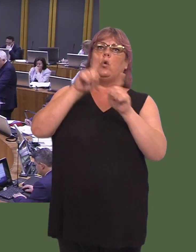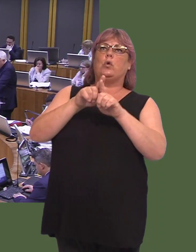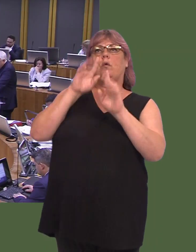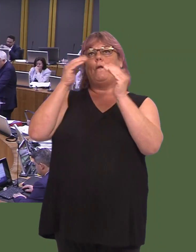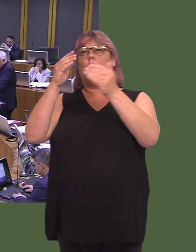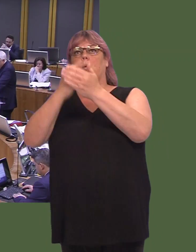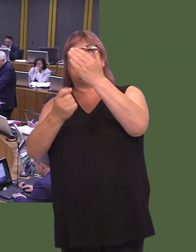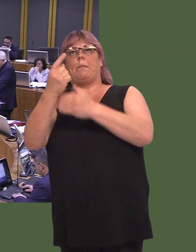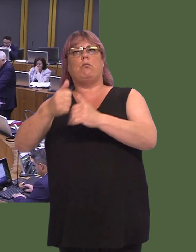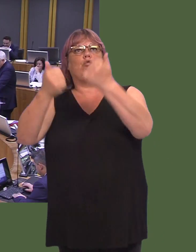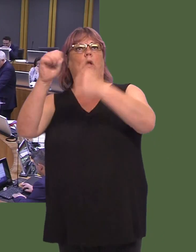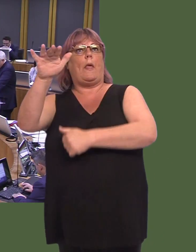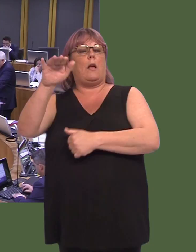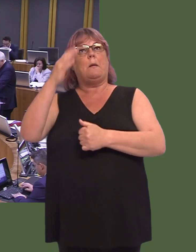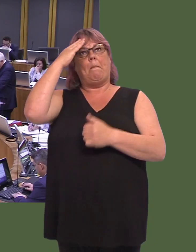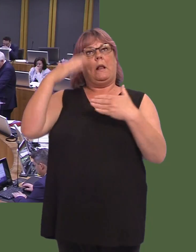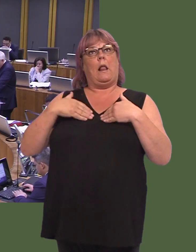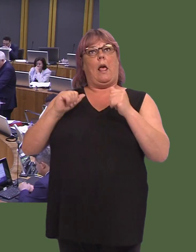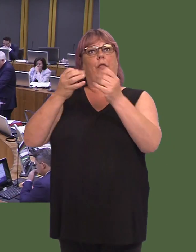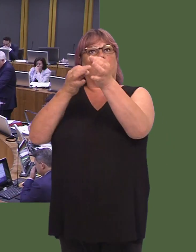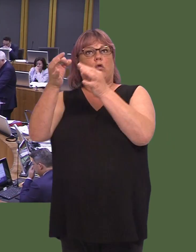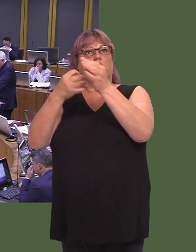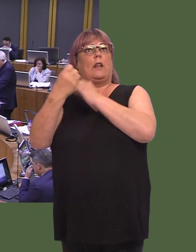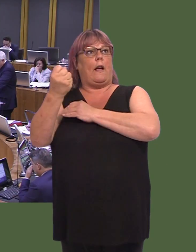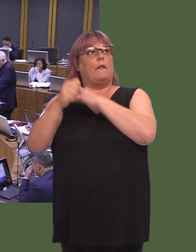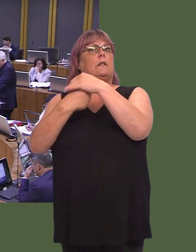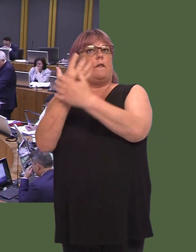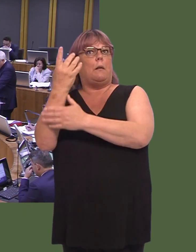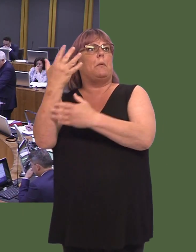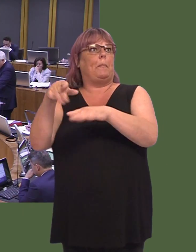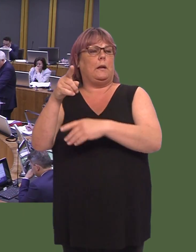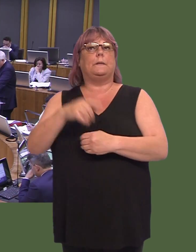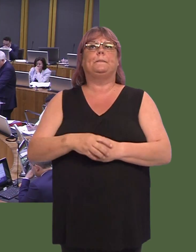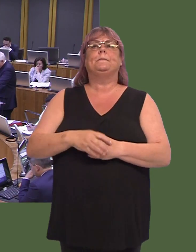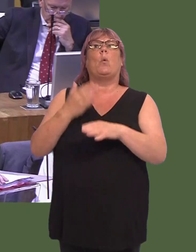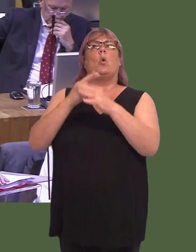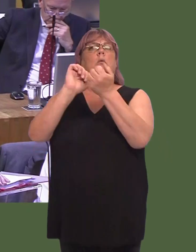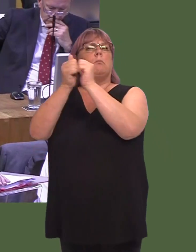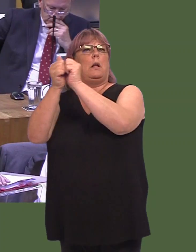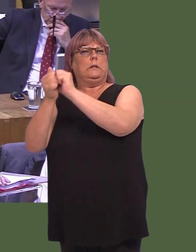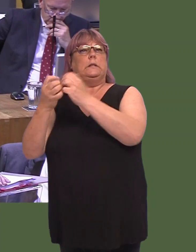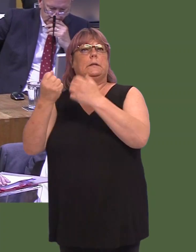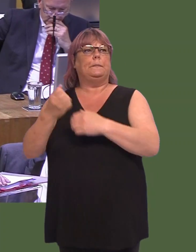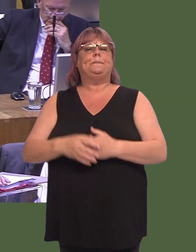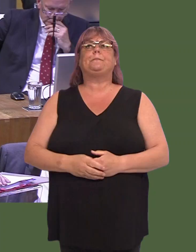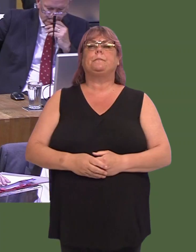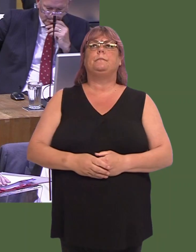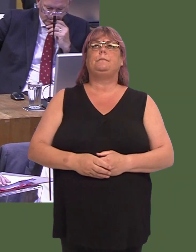Mae'r strategaeth iechyd meddwl wedi cael ei datblygu gyda phartneriaid a hefyd defnyddwyr gwasanaeth.